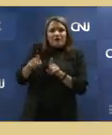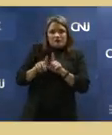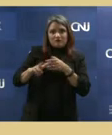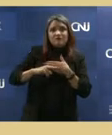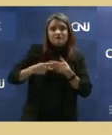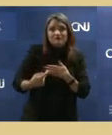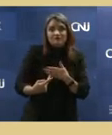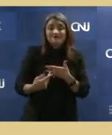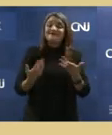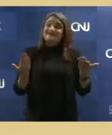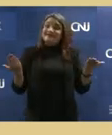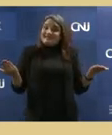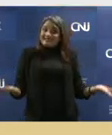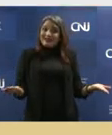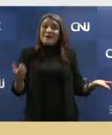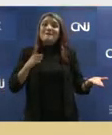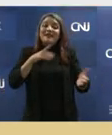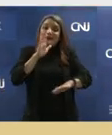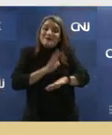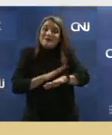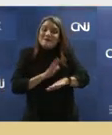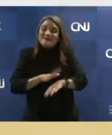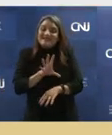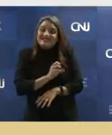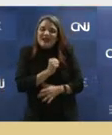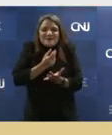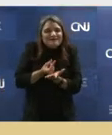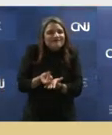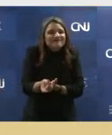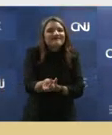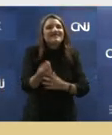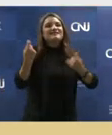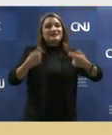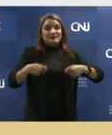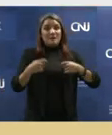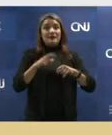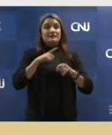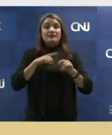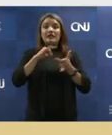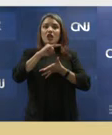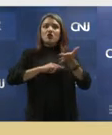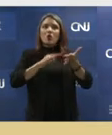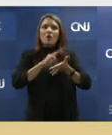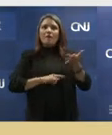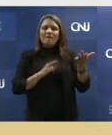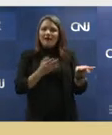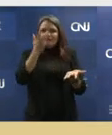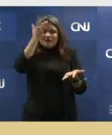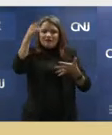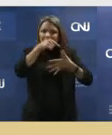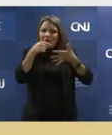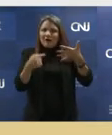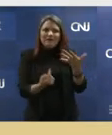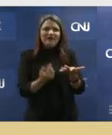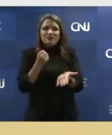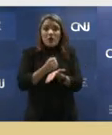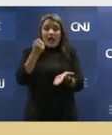Afinal, para eternizar o momento de amor, basta que sejam apresentados alguns documentos no Cartório de Registro Civil.